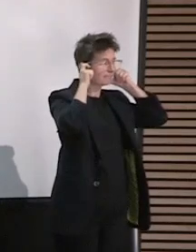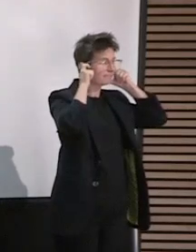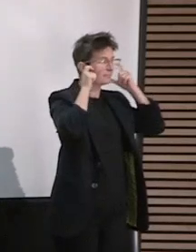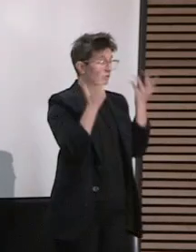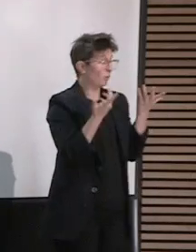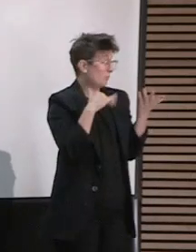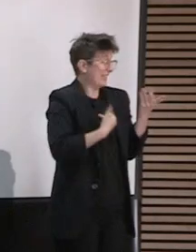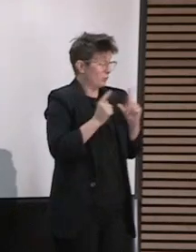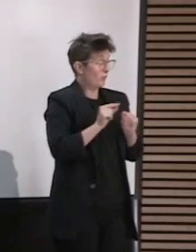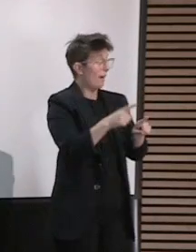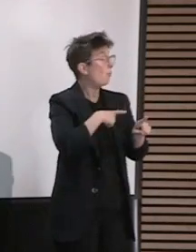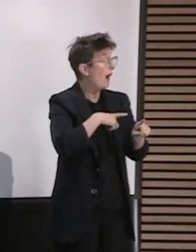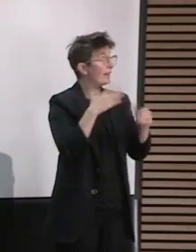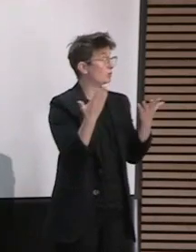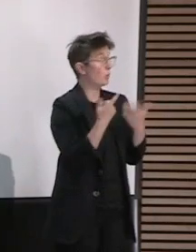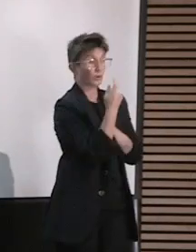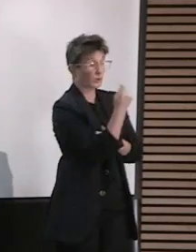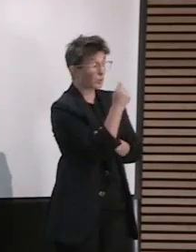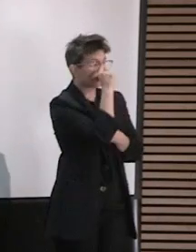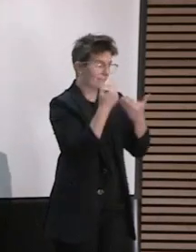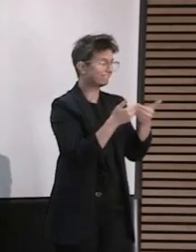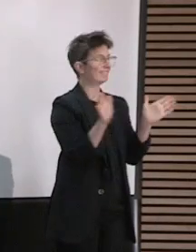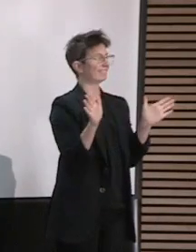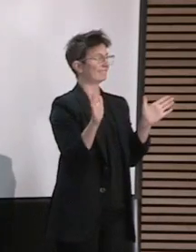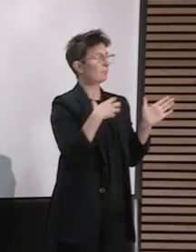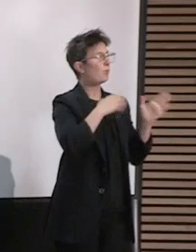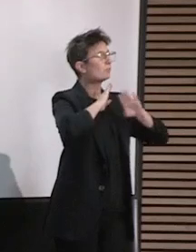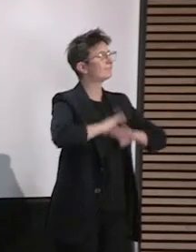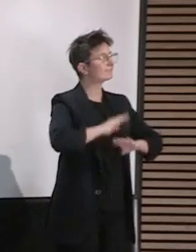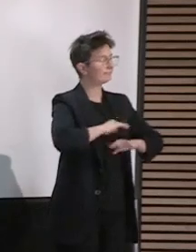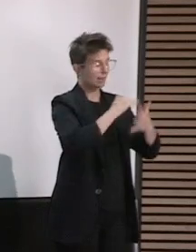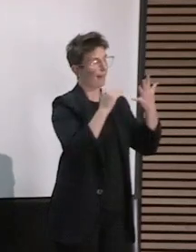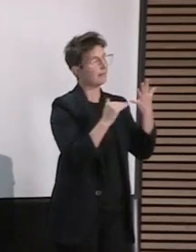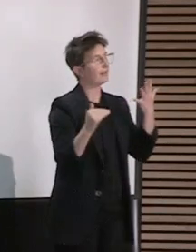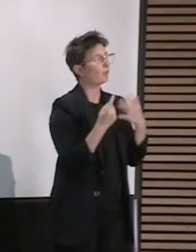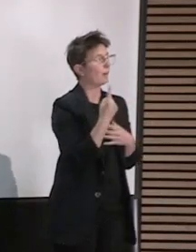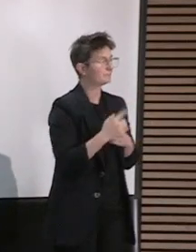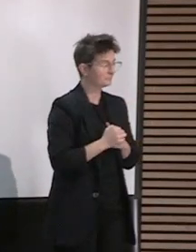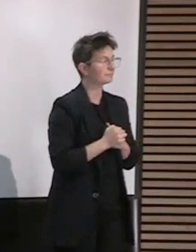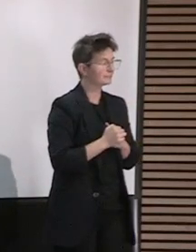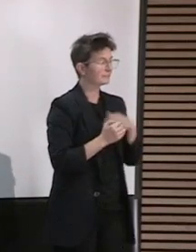te take, me nga mahi tupato penei i nga hipoki mata e hiahiatia ana i etahi